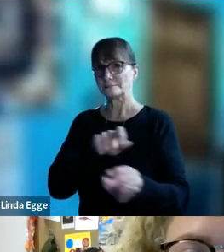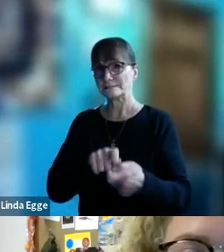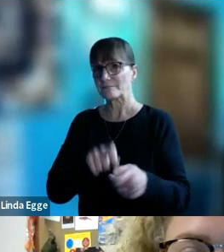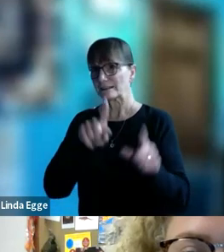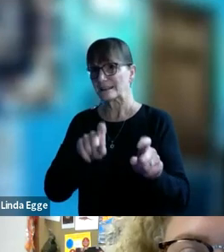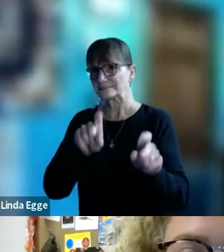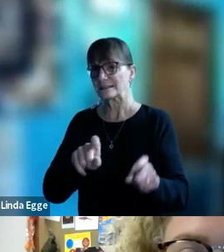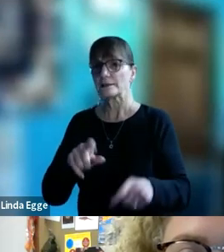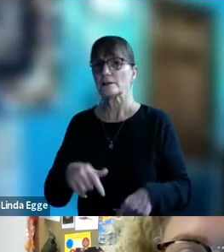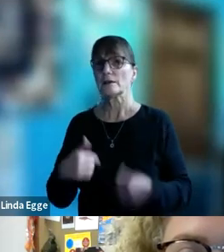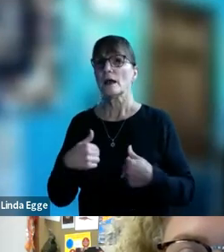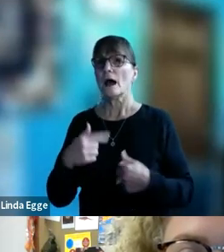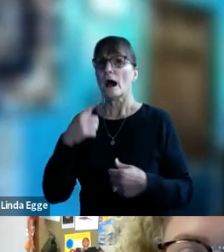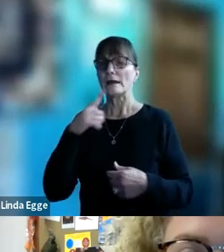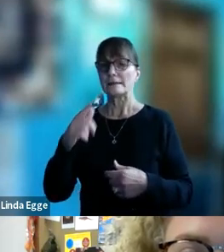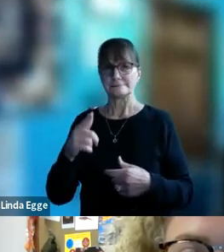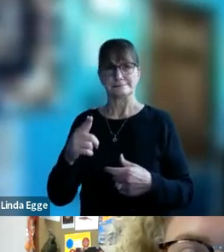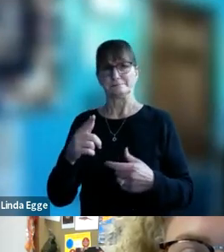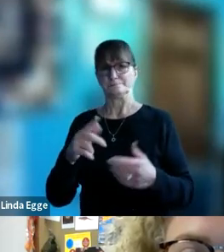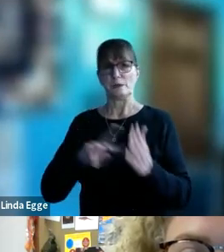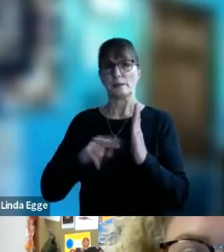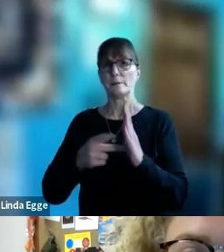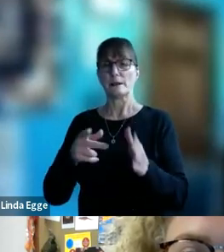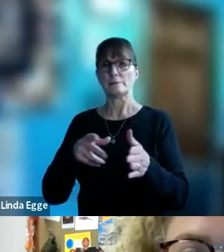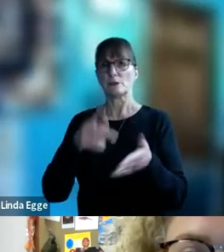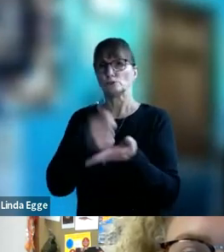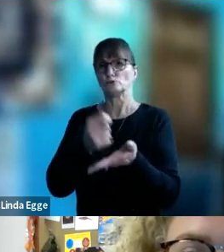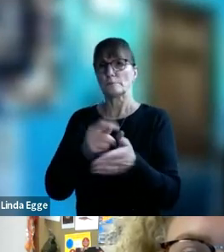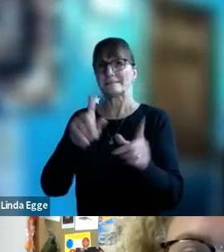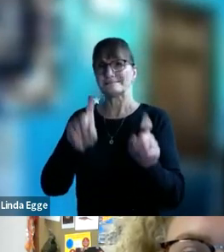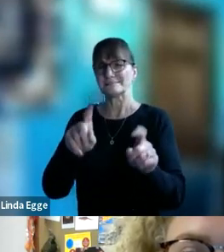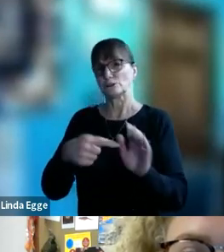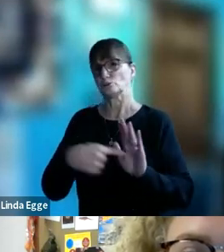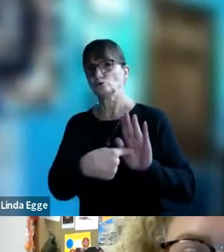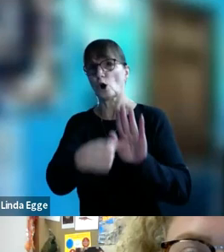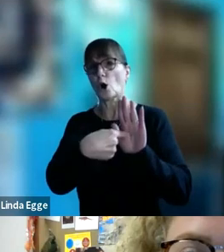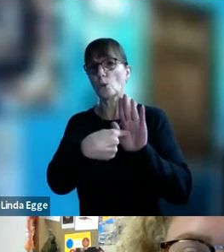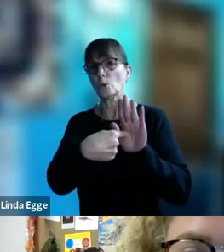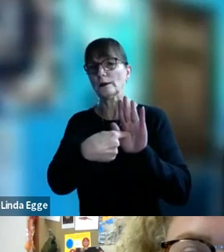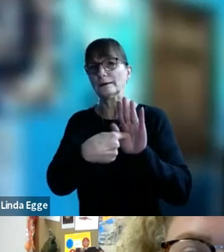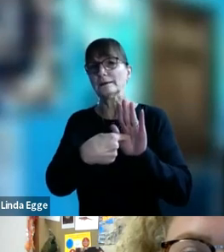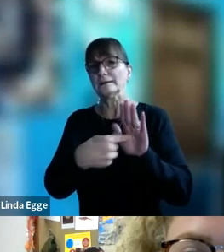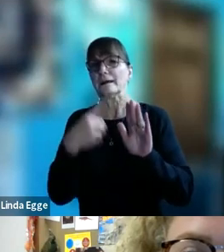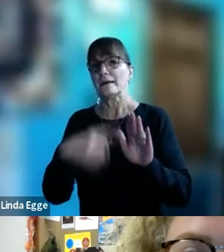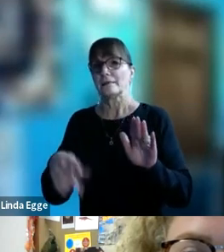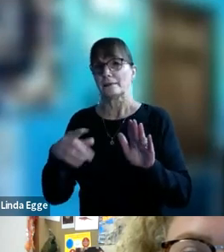Sí, supongo que en cuanto al tipo de prueba para demostrar la ausencia de drogas ilícitas